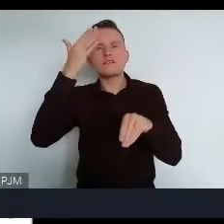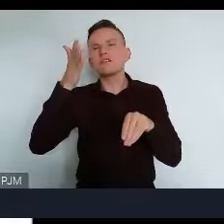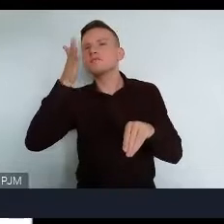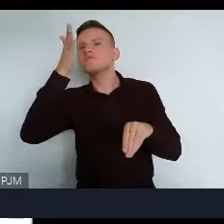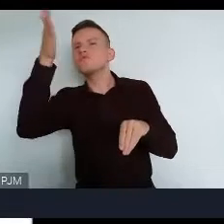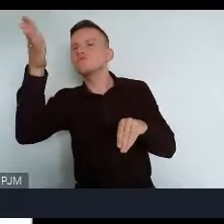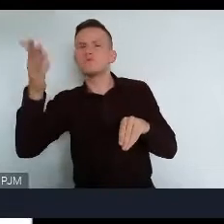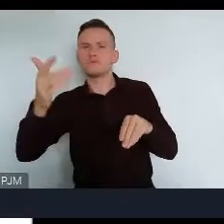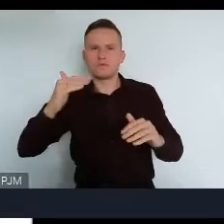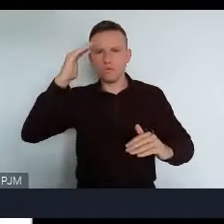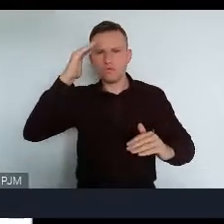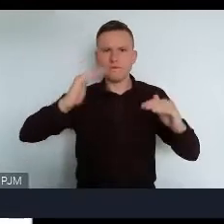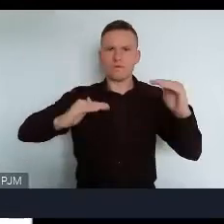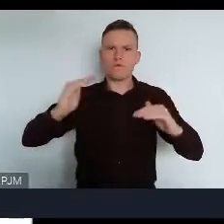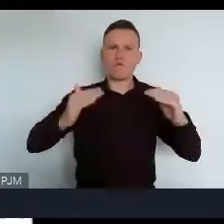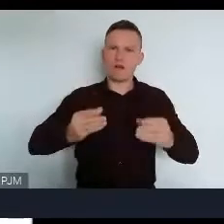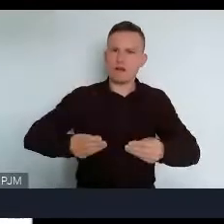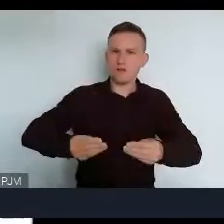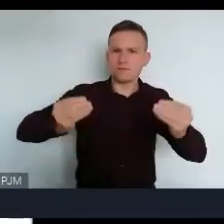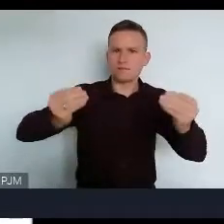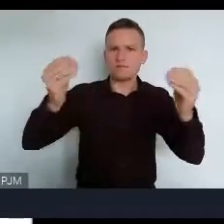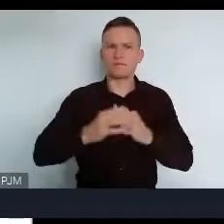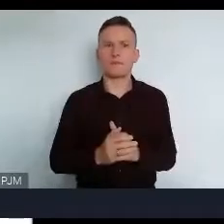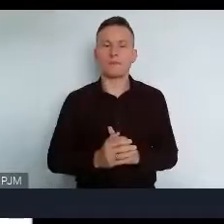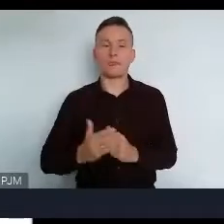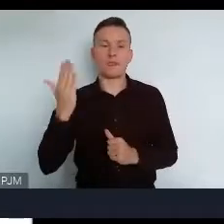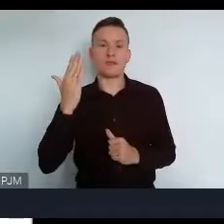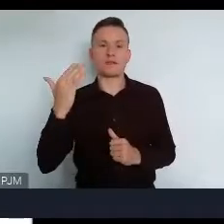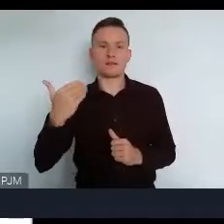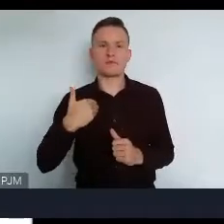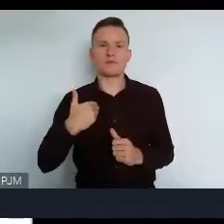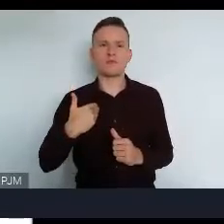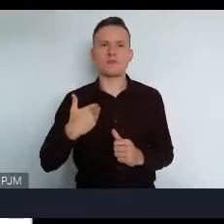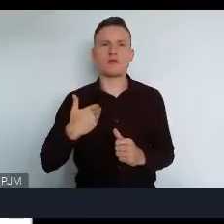Niedawno odniosła się do niej Karta Amsterdamska, przyjęta w 2016 roku